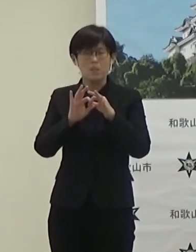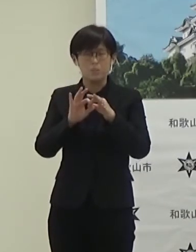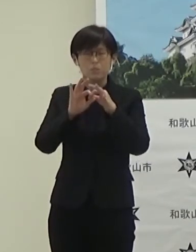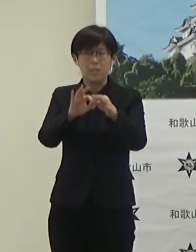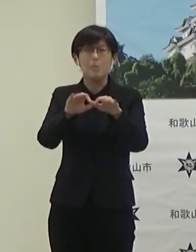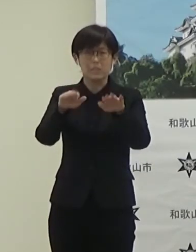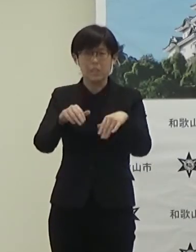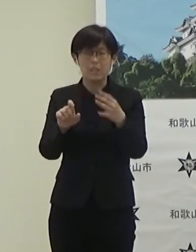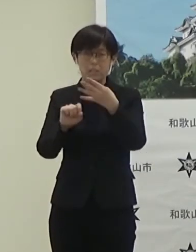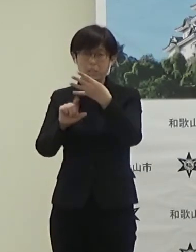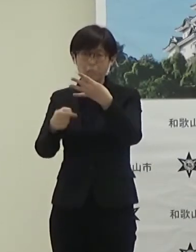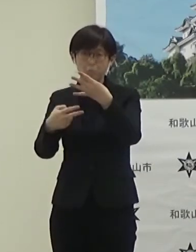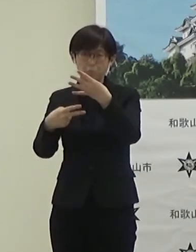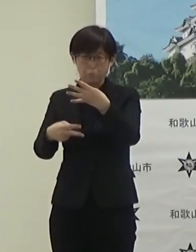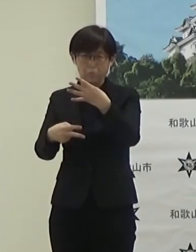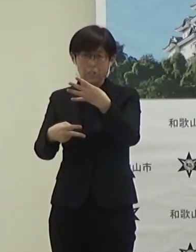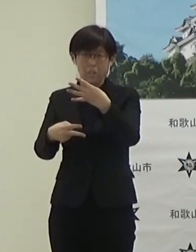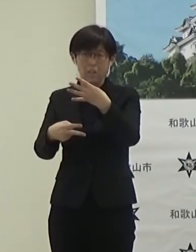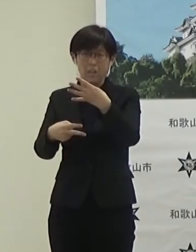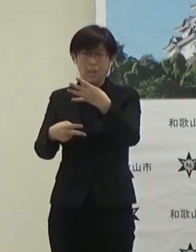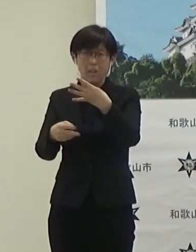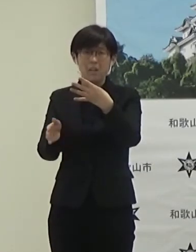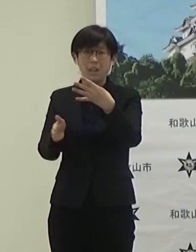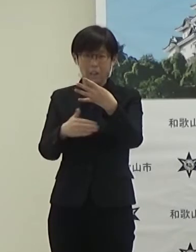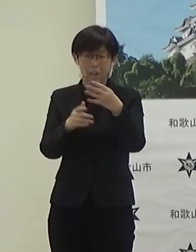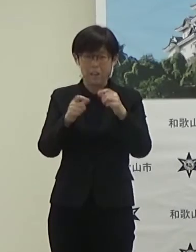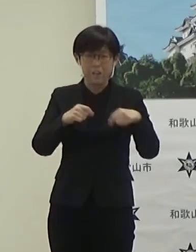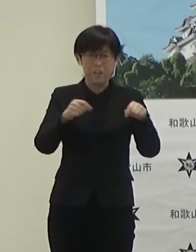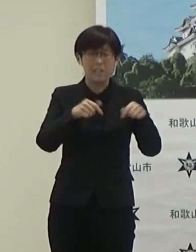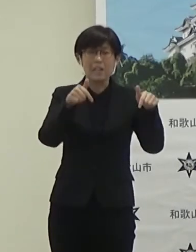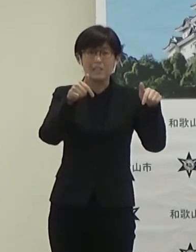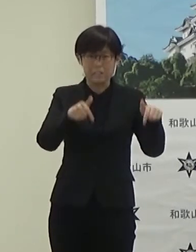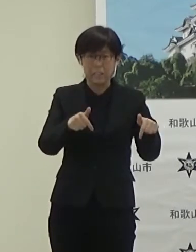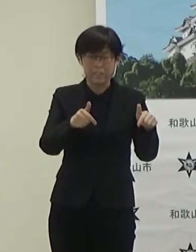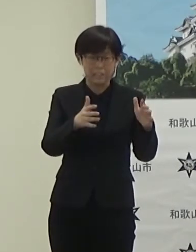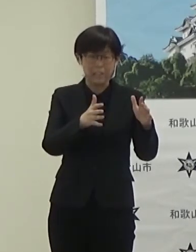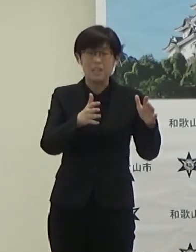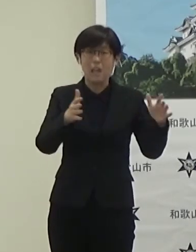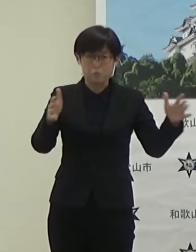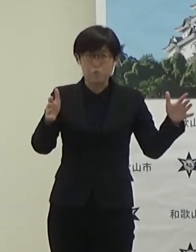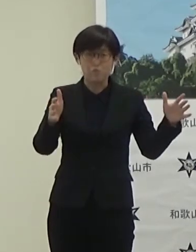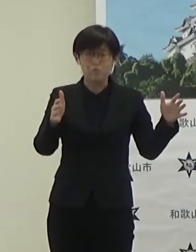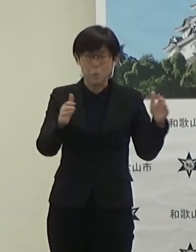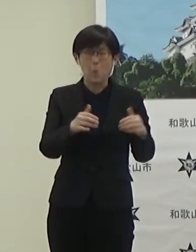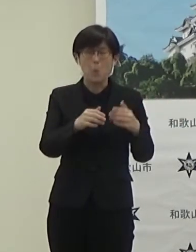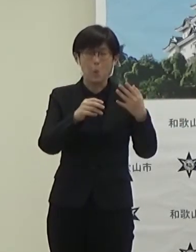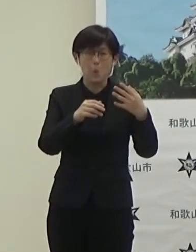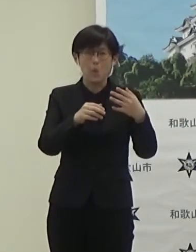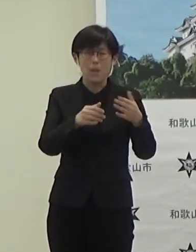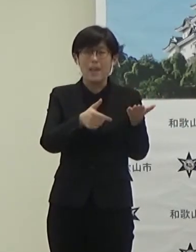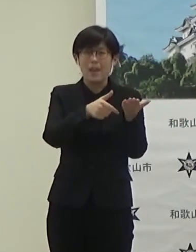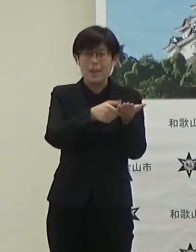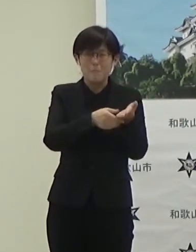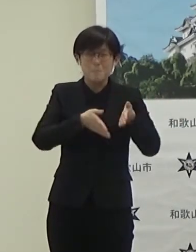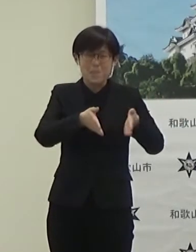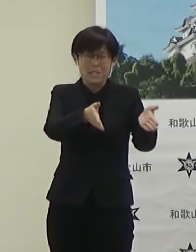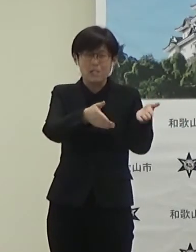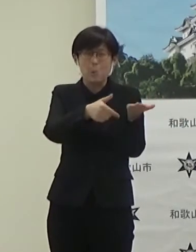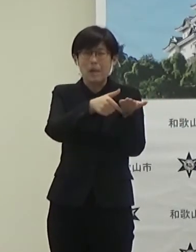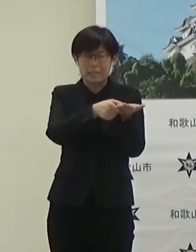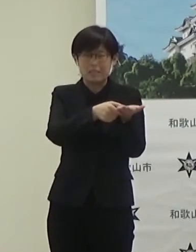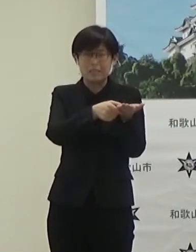から関西最大級の道の駅である 四季の郷がグランドオープンします